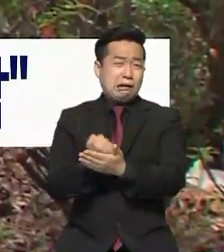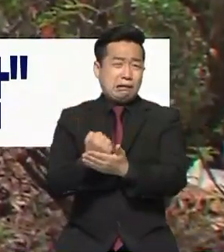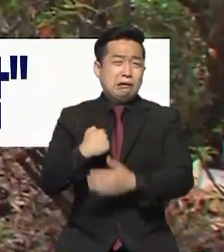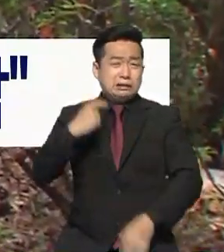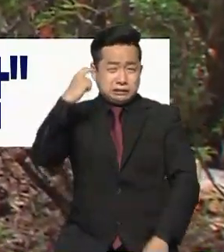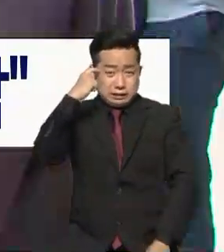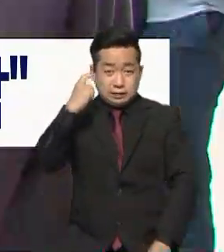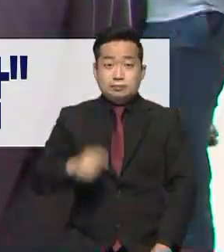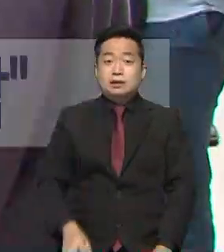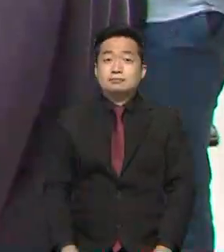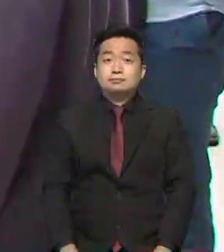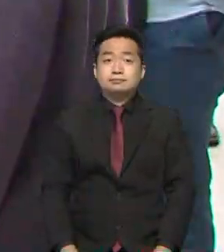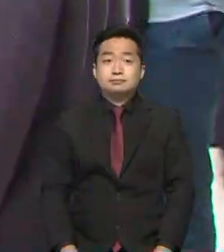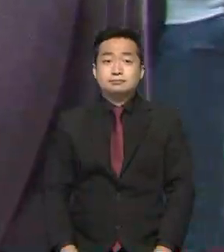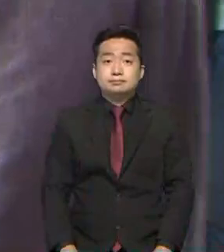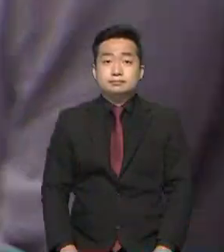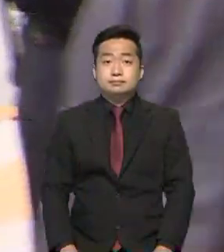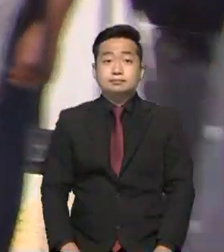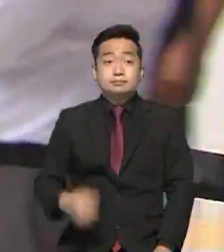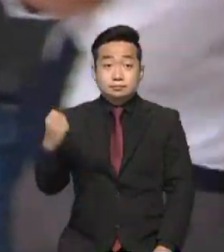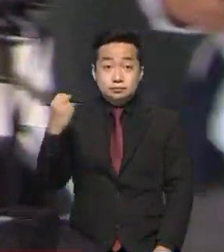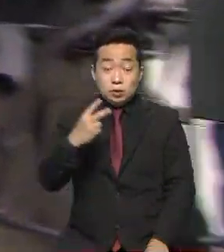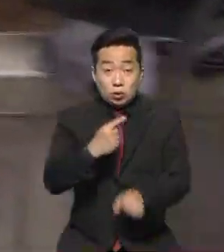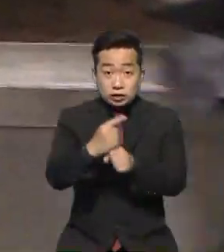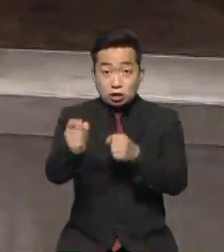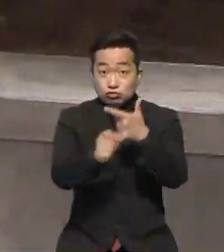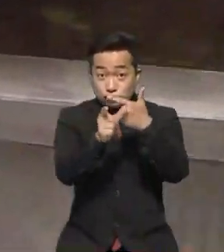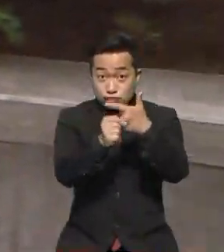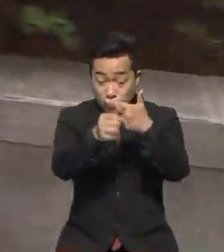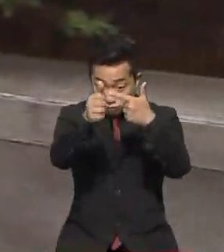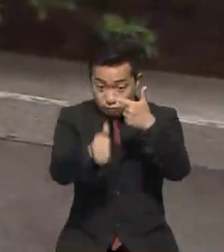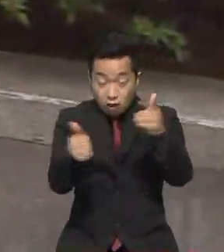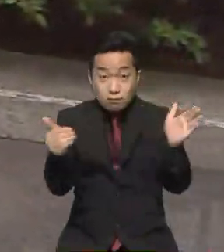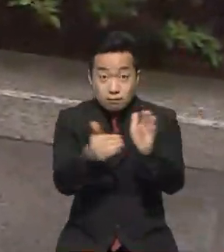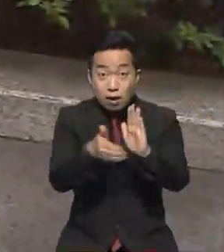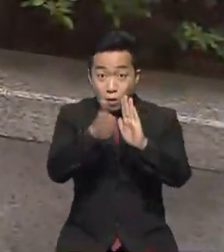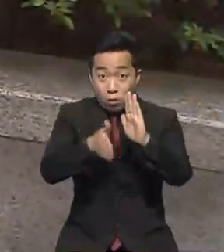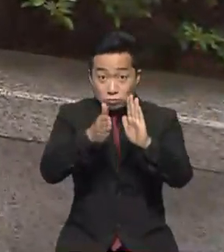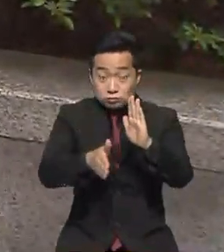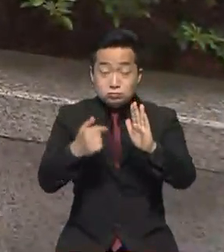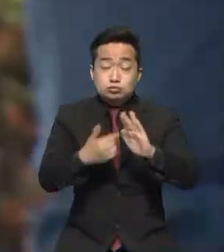말했습니다. 그러면서 내년 6월까지인 임기 안에 물러날 생각이 없다는 점을 분명히 했습니다.